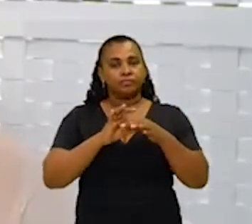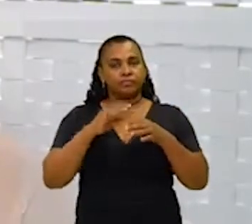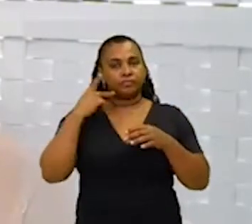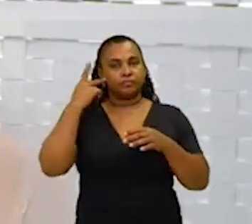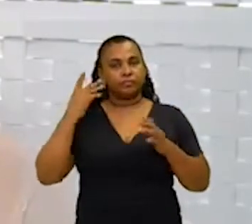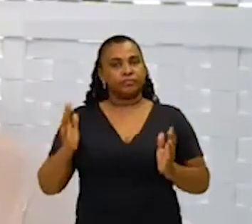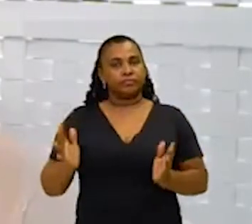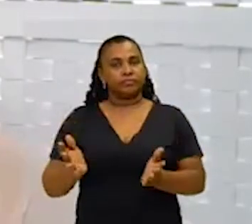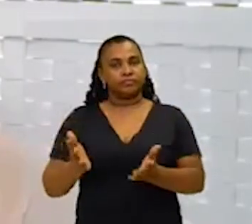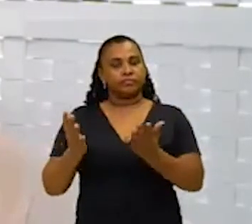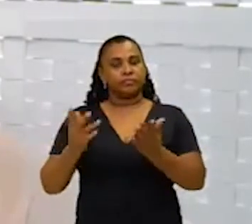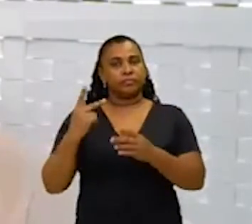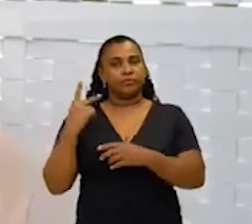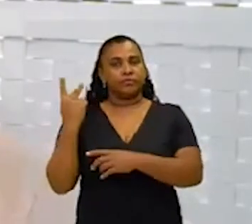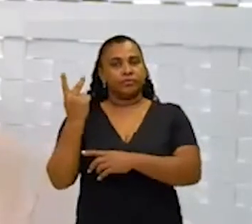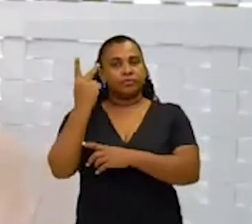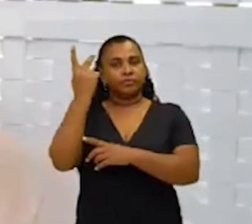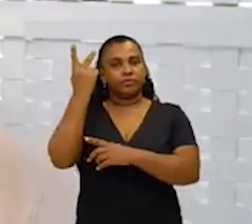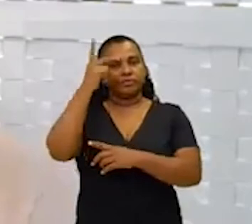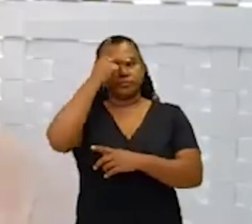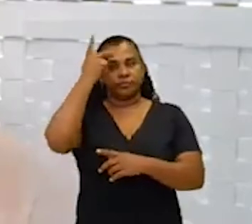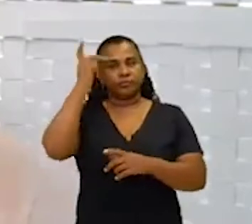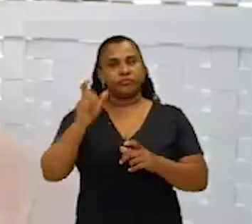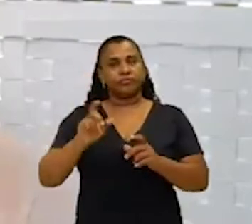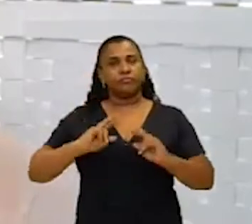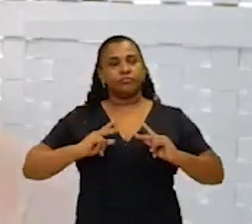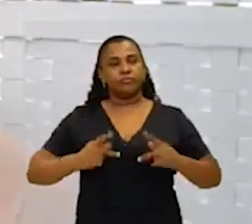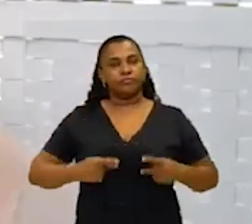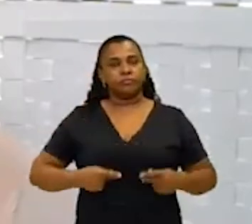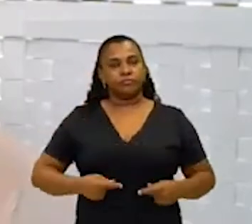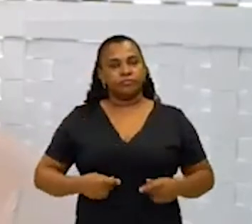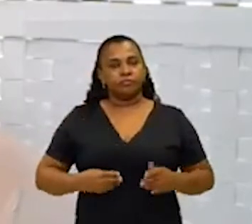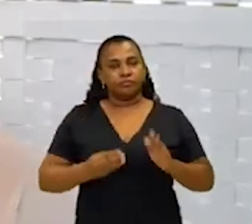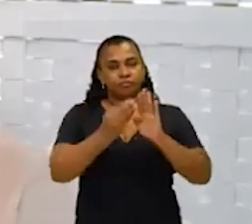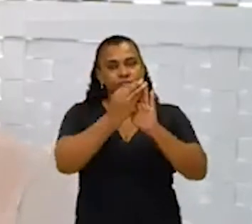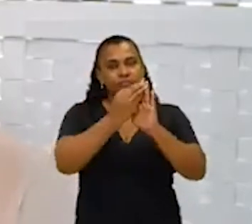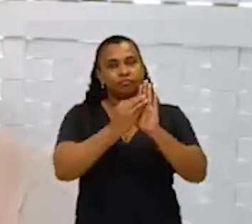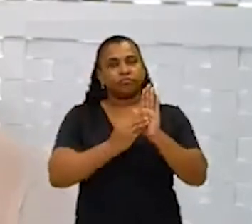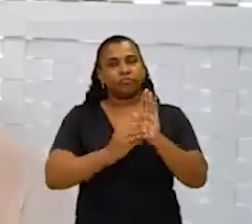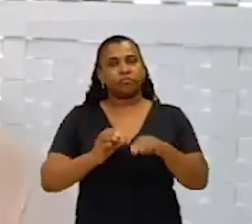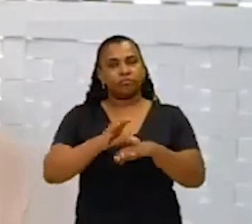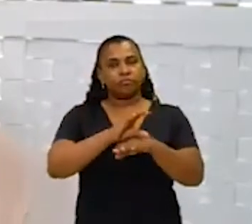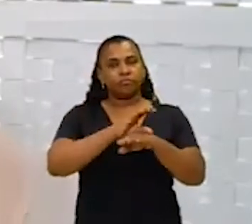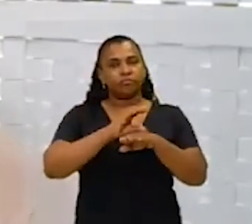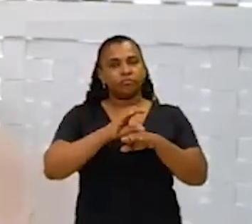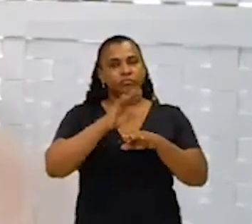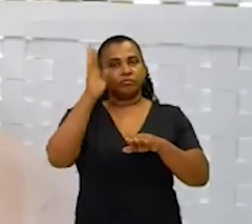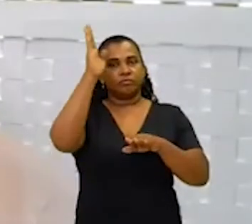da dignidade humana estabelecida pela nossa Constituição cidadã a constituição federal de 1988